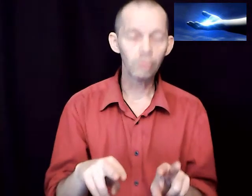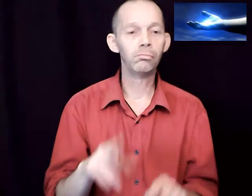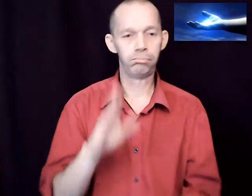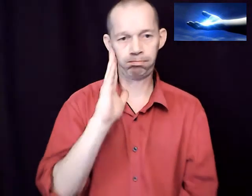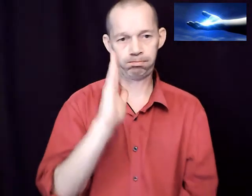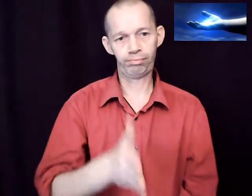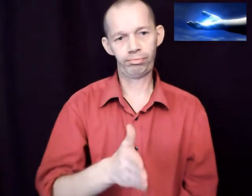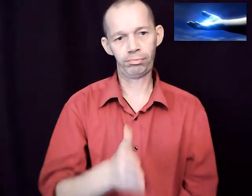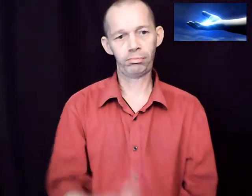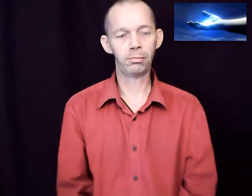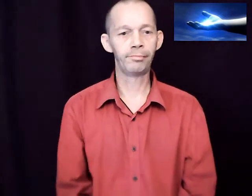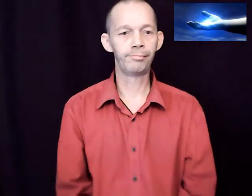Si sûr, c'est définitivement.